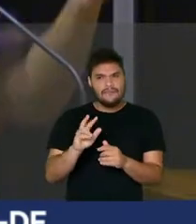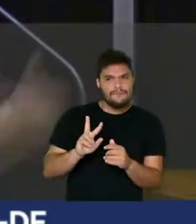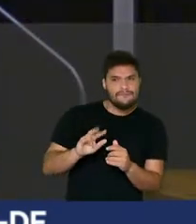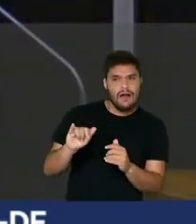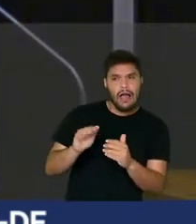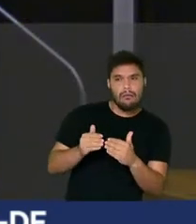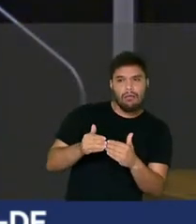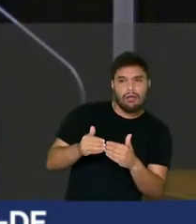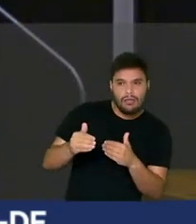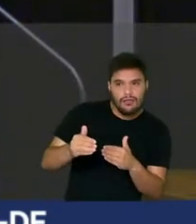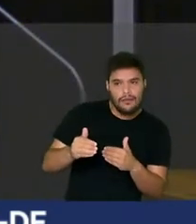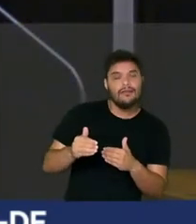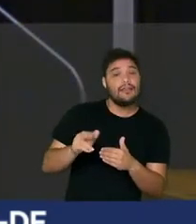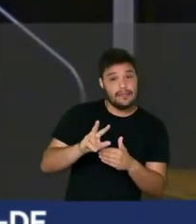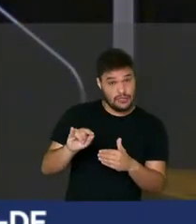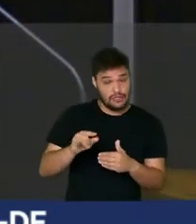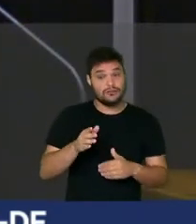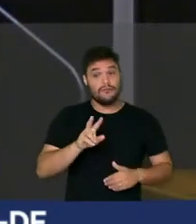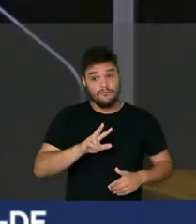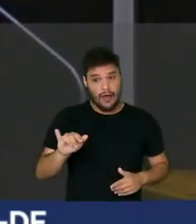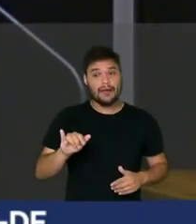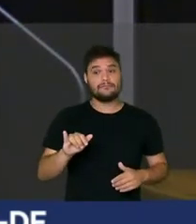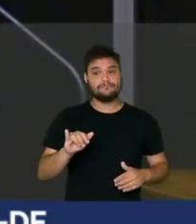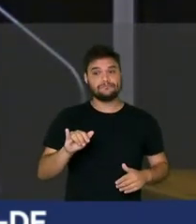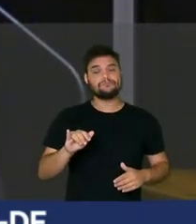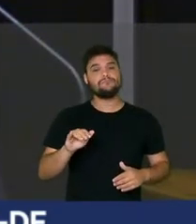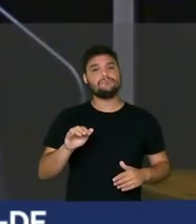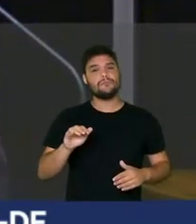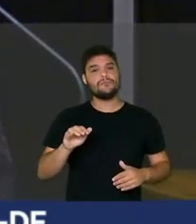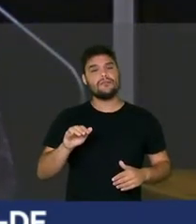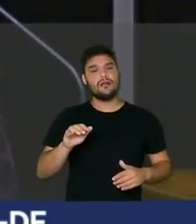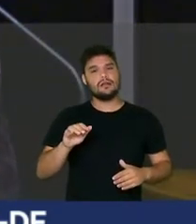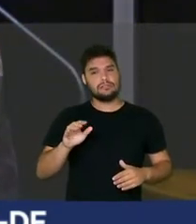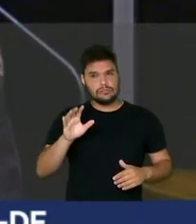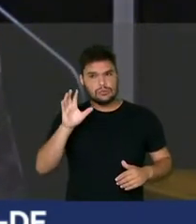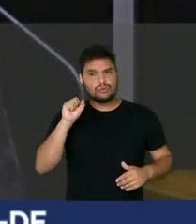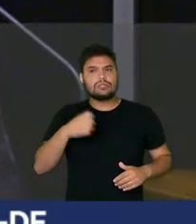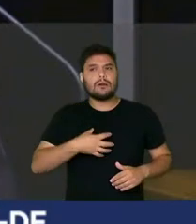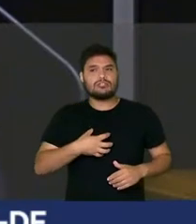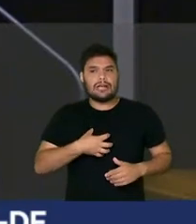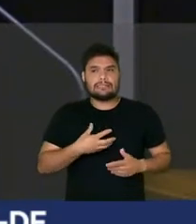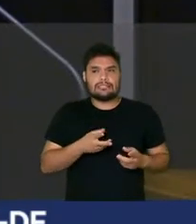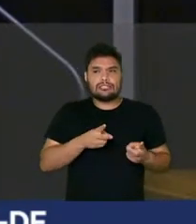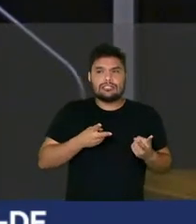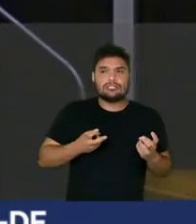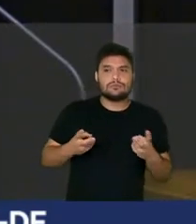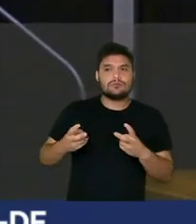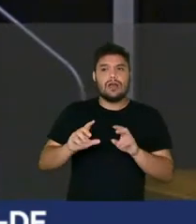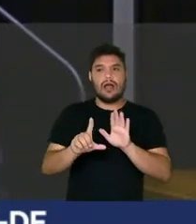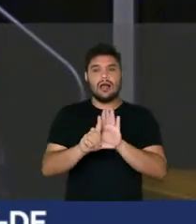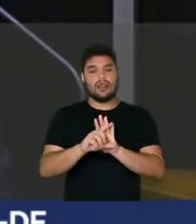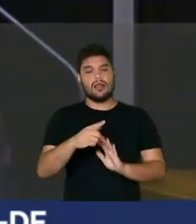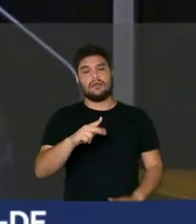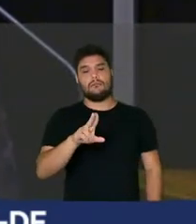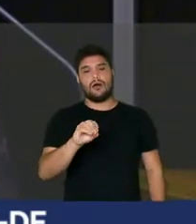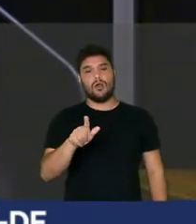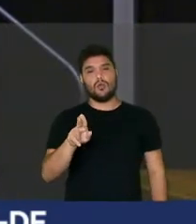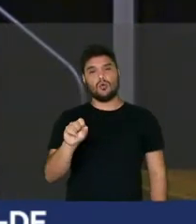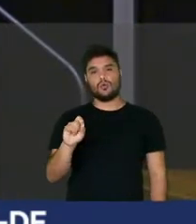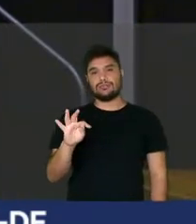VITÓRIA QUE SE ANUNCIA. E A AH, A GENTE DIZ: ESTÁ CHEGANDO, ESTÁ CHEGANDO E JÁ ESCUTAMOS OS SINAIS DO QUE É